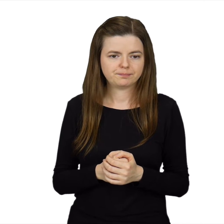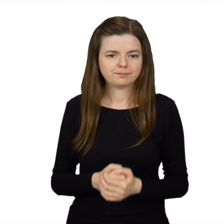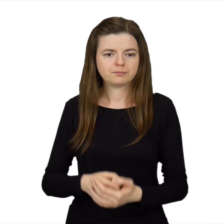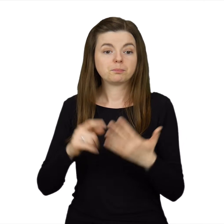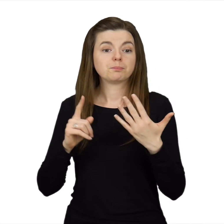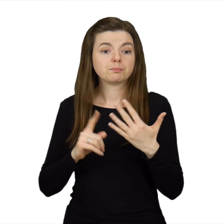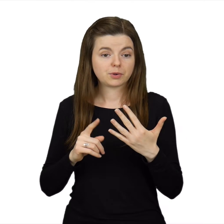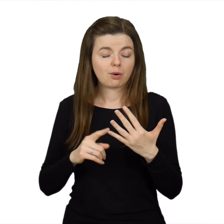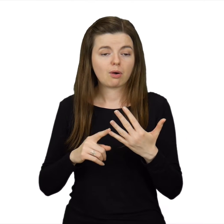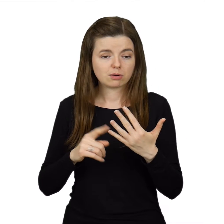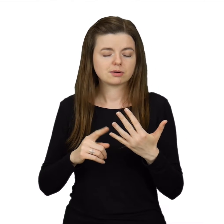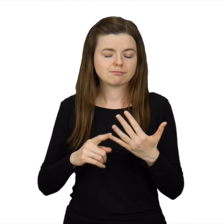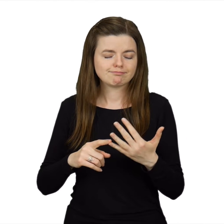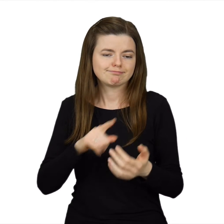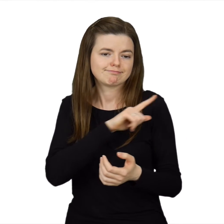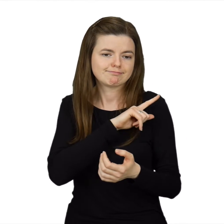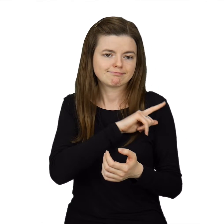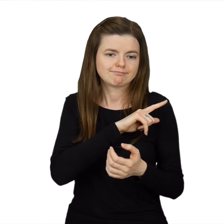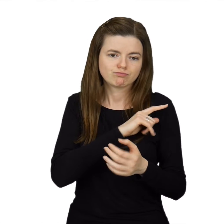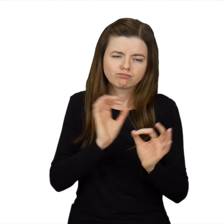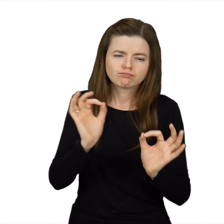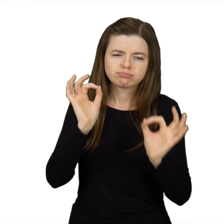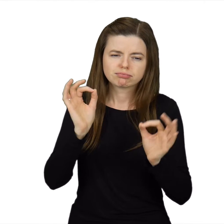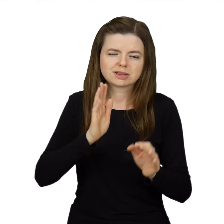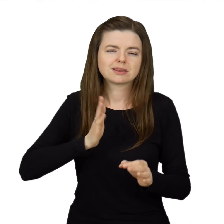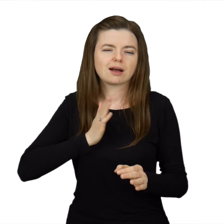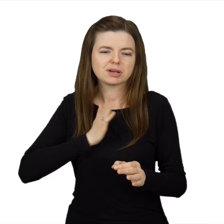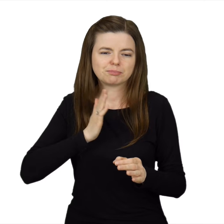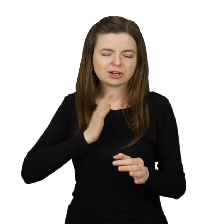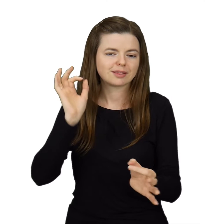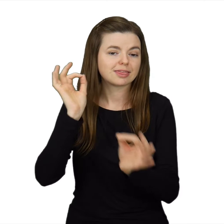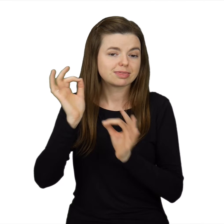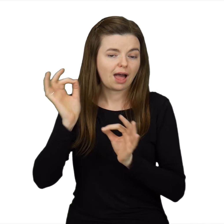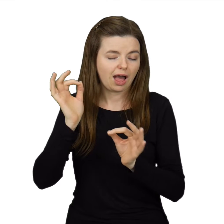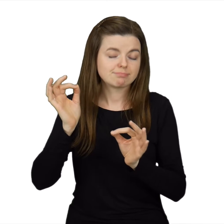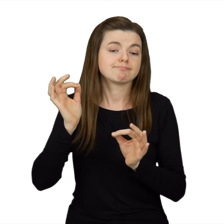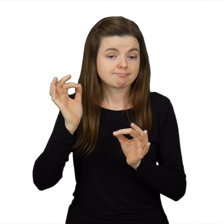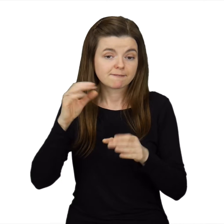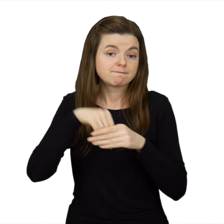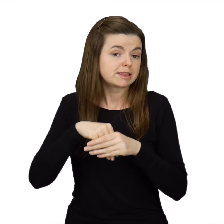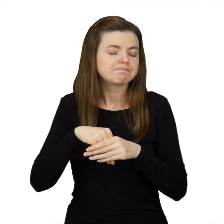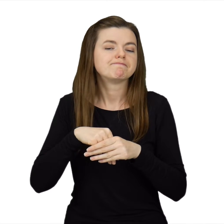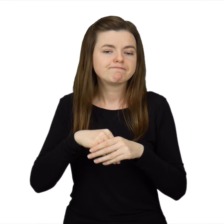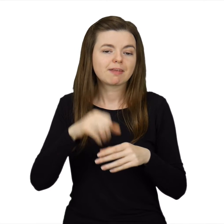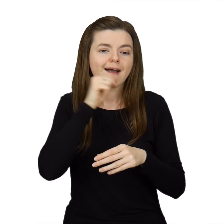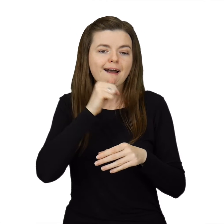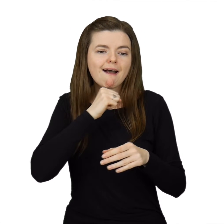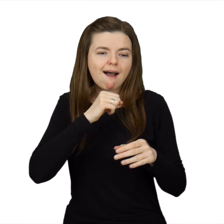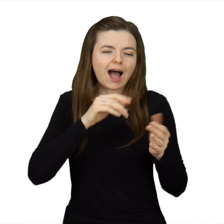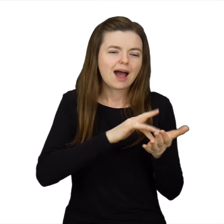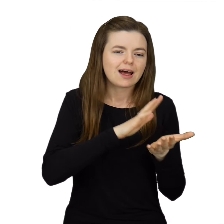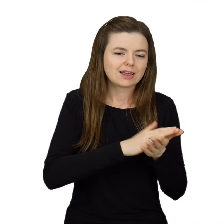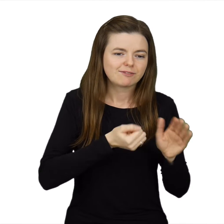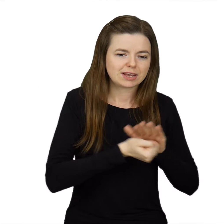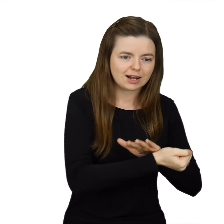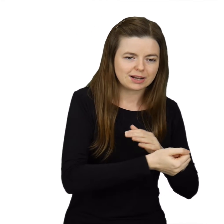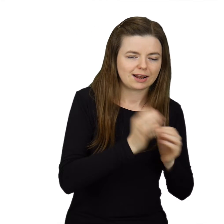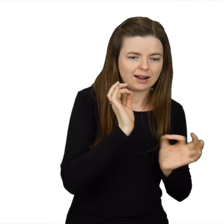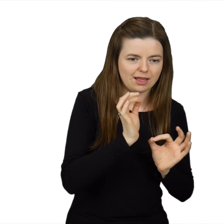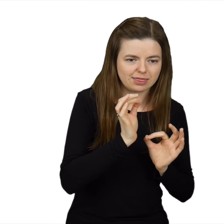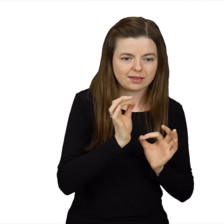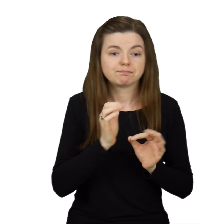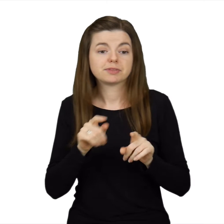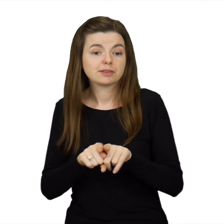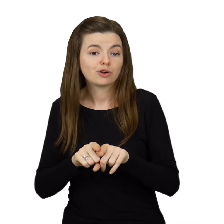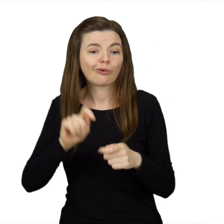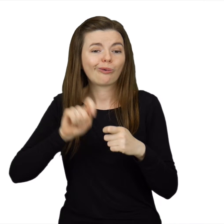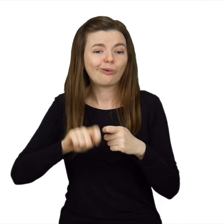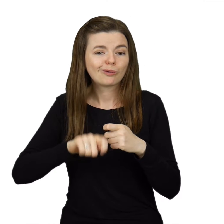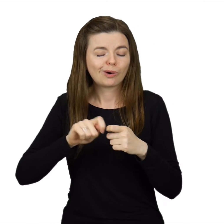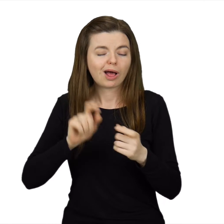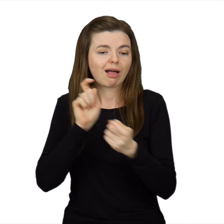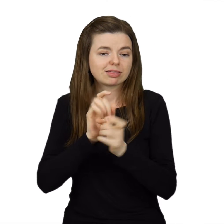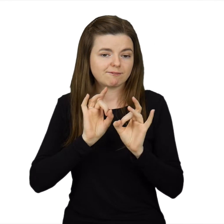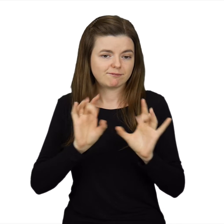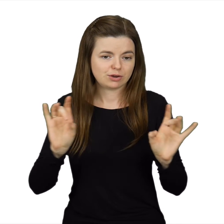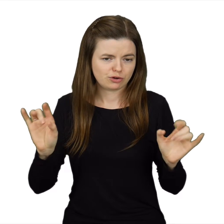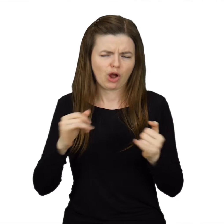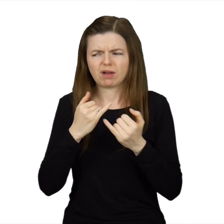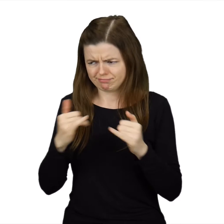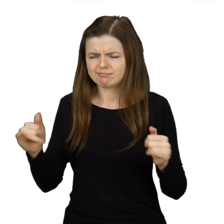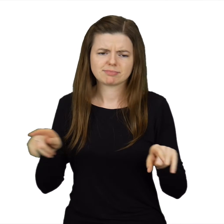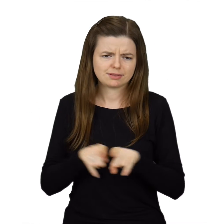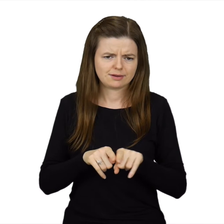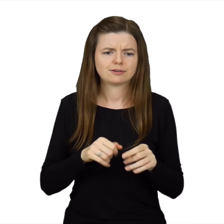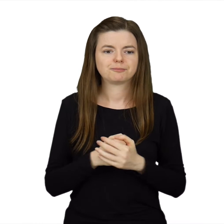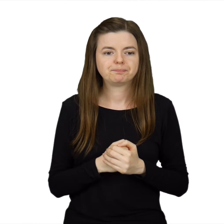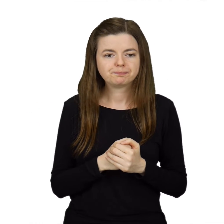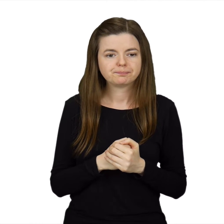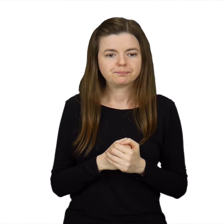nadzór właściwego zabezpieczenia danych (archiwizacja danych, kontrola antywirusowa itp.),